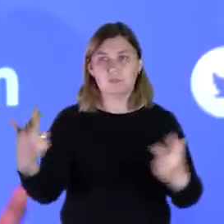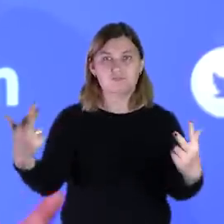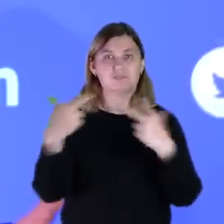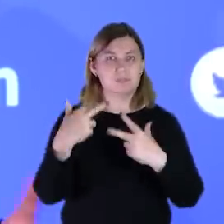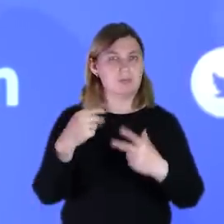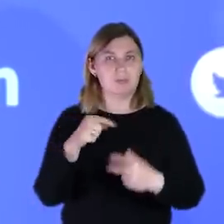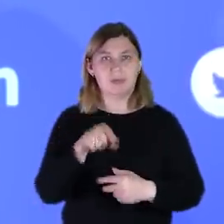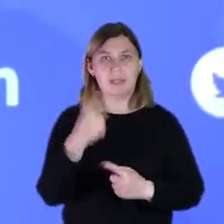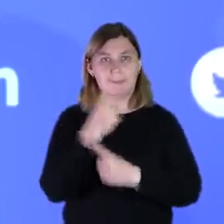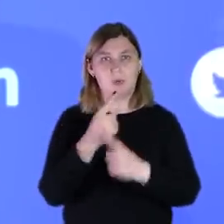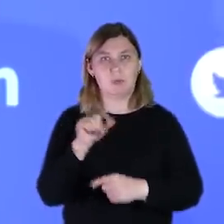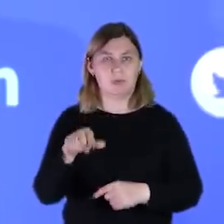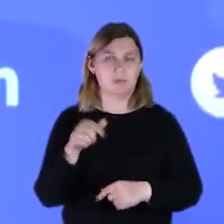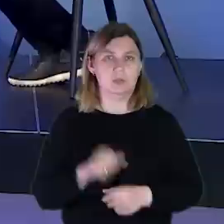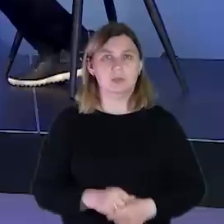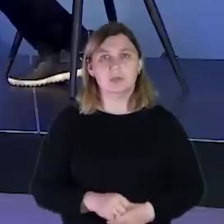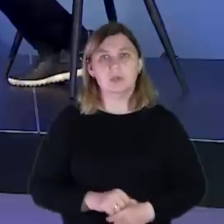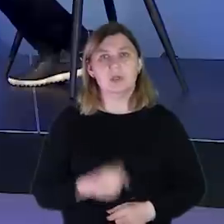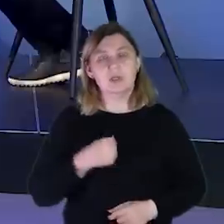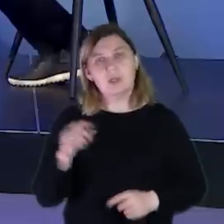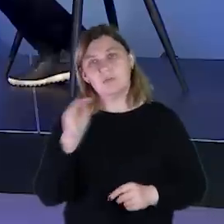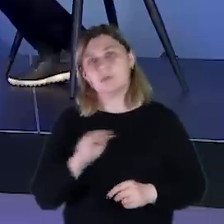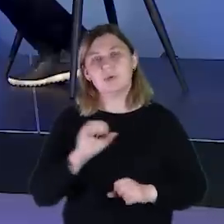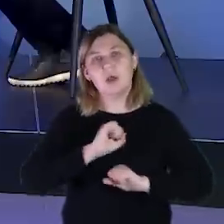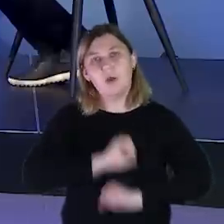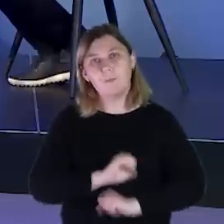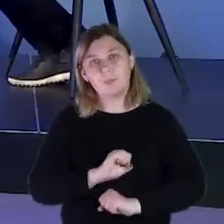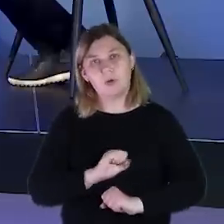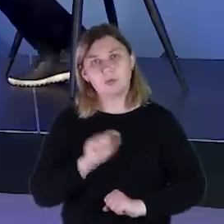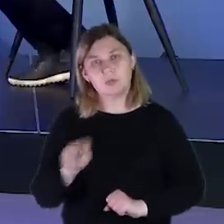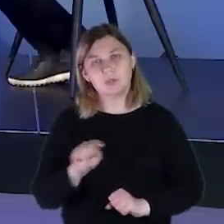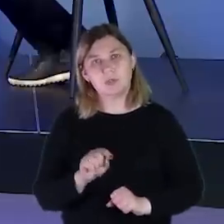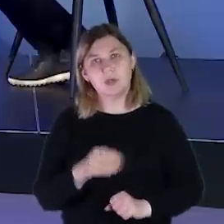nie przewidziano tego do końca. -Ja tutaj trochę bym stanął w obronie polskich